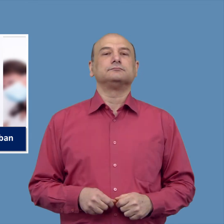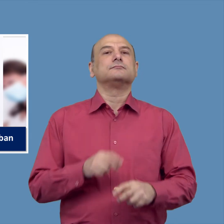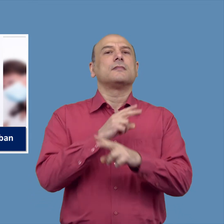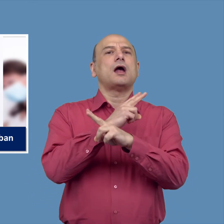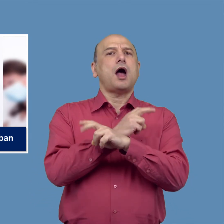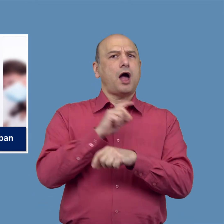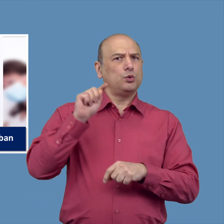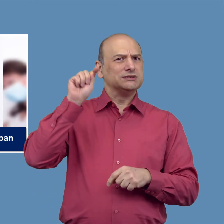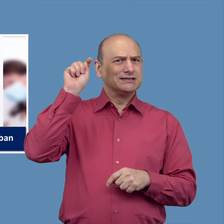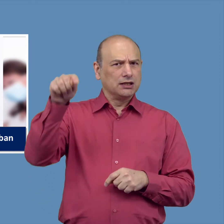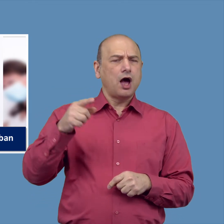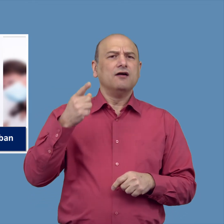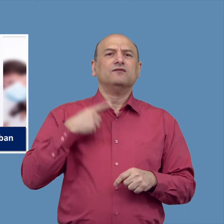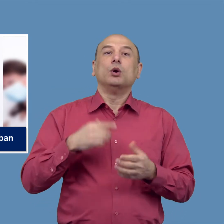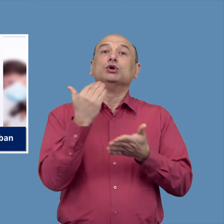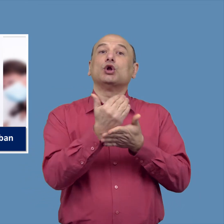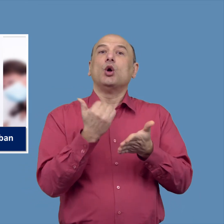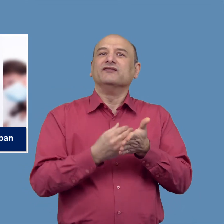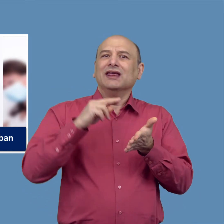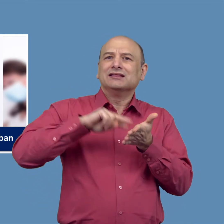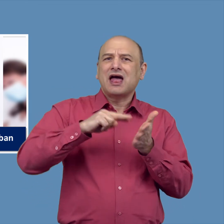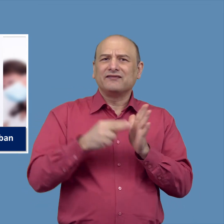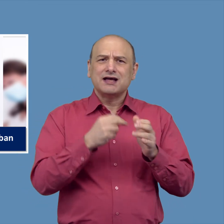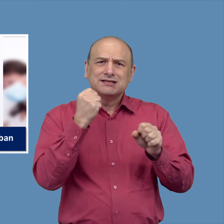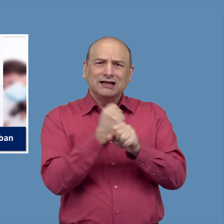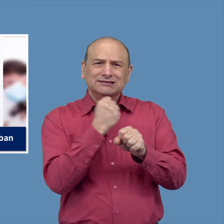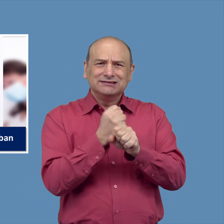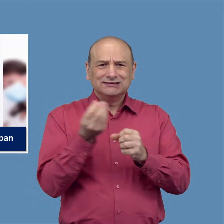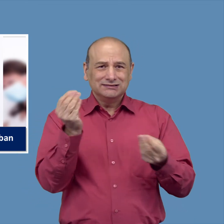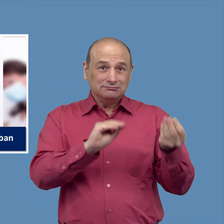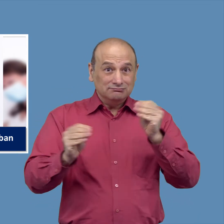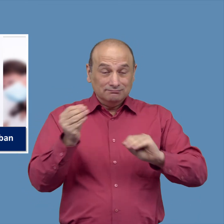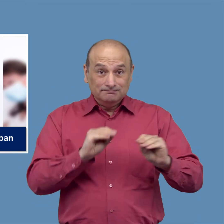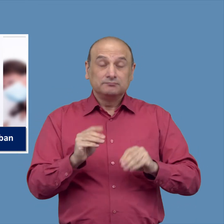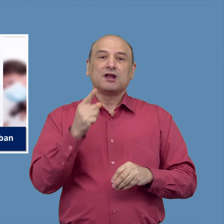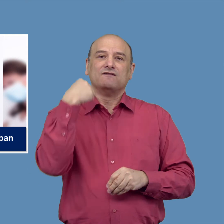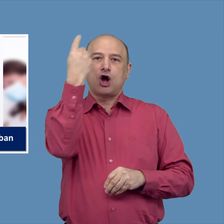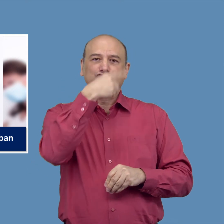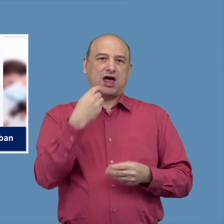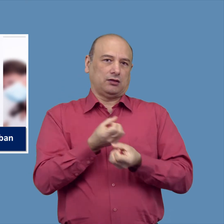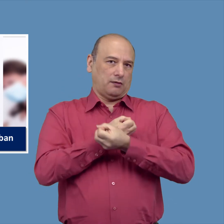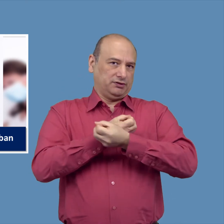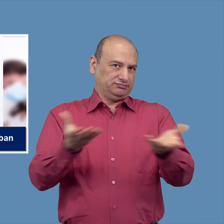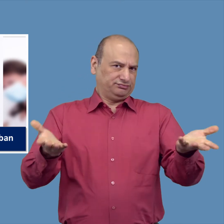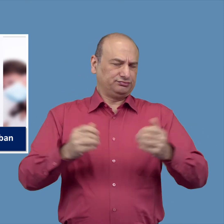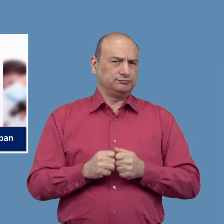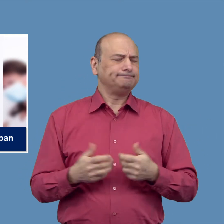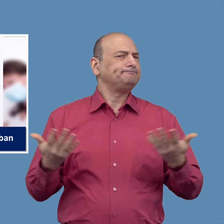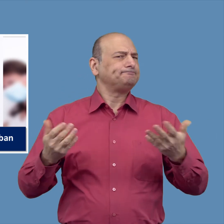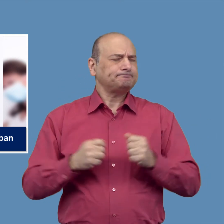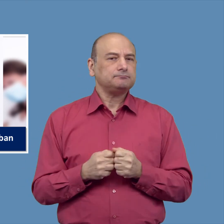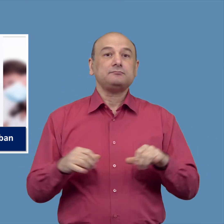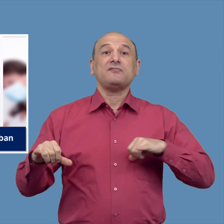Ausztriában a kidolgozott törvénytervezetet vasárnap mutatta be az osztrák kormány.